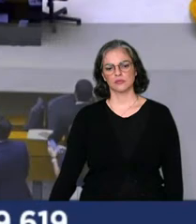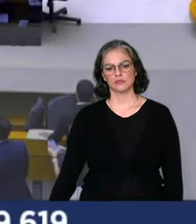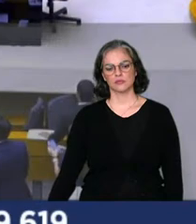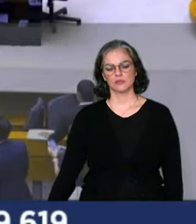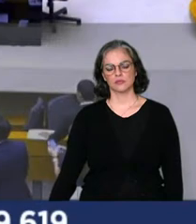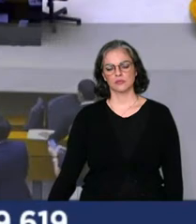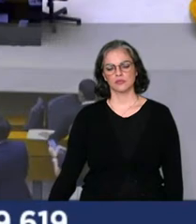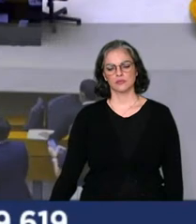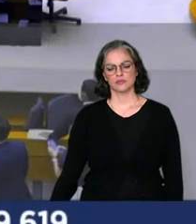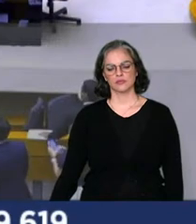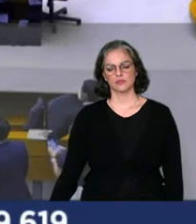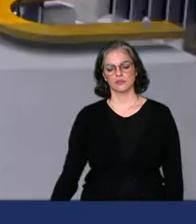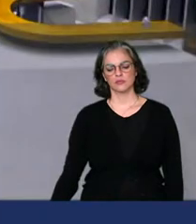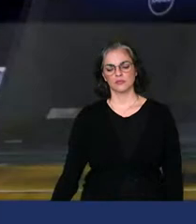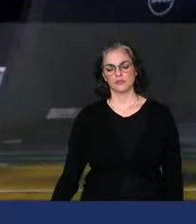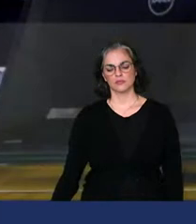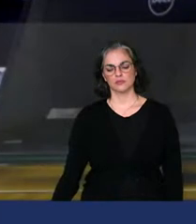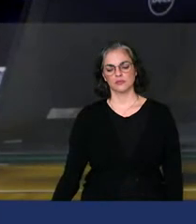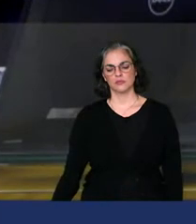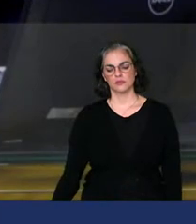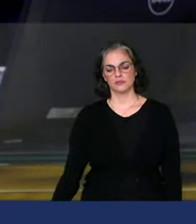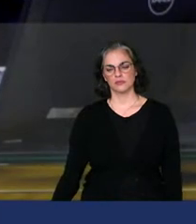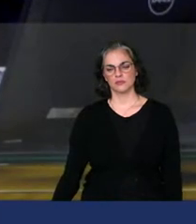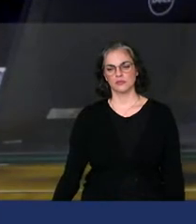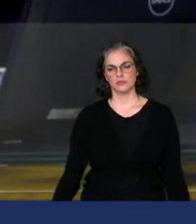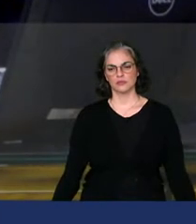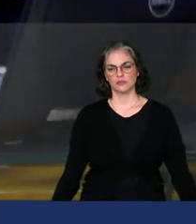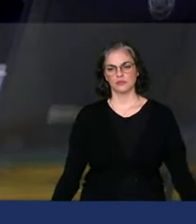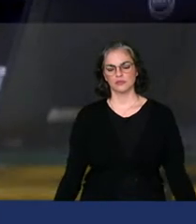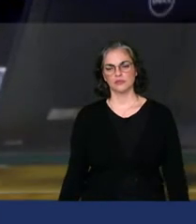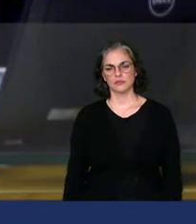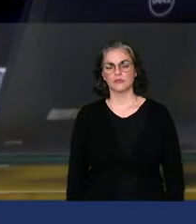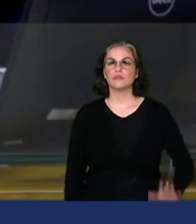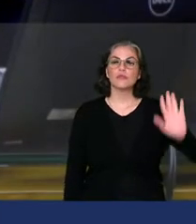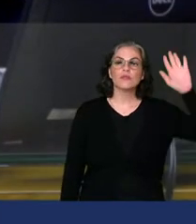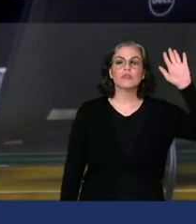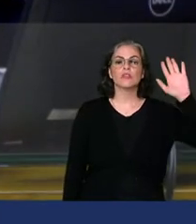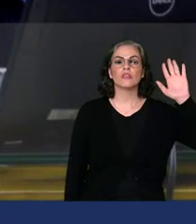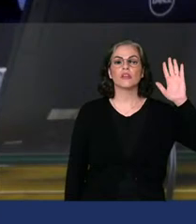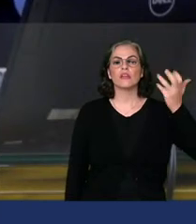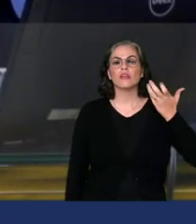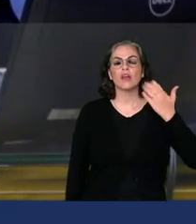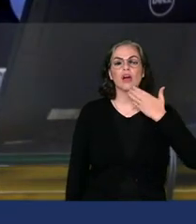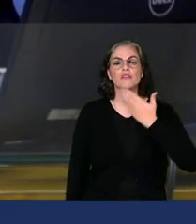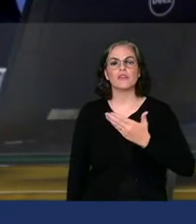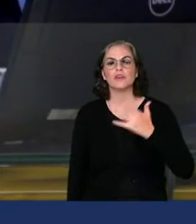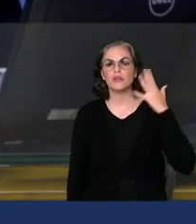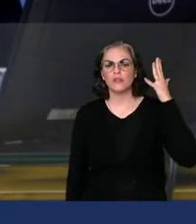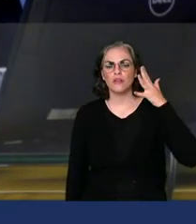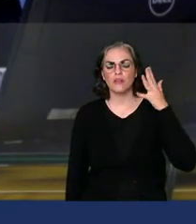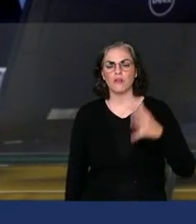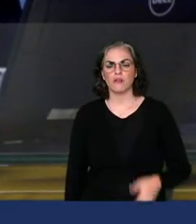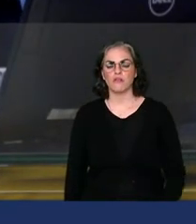ESSE. -- [PRESIDENTE]: ORIENTAÇÃO DE BANCADA. COMO ORIENTA... [DEPUTADO]: PARA DEFENDER, PRESIDENTE, CONTRA O